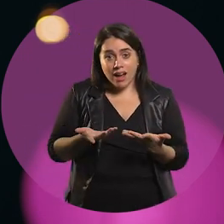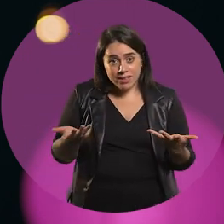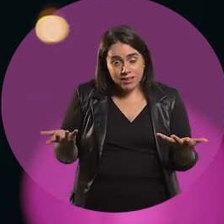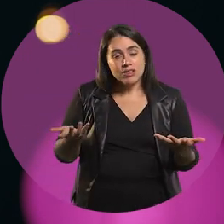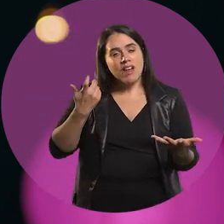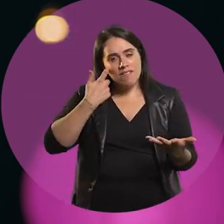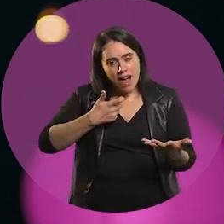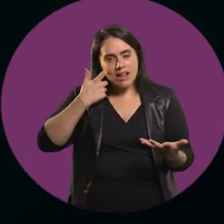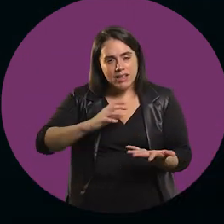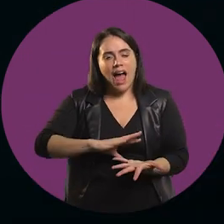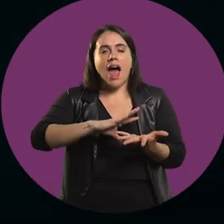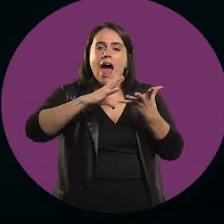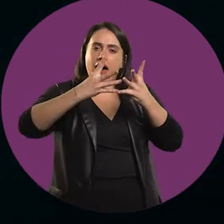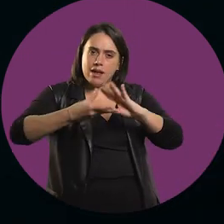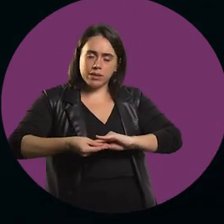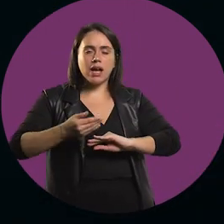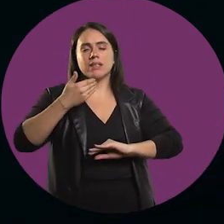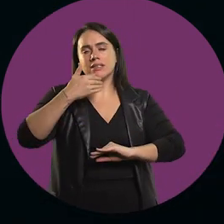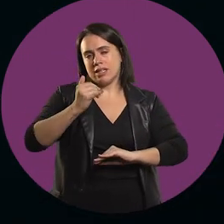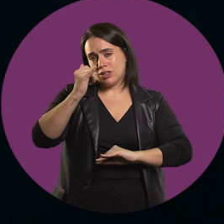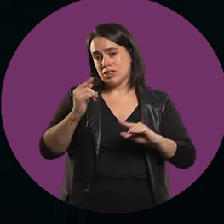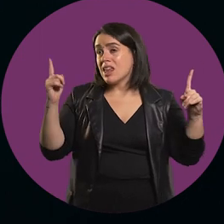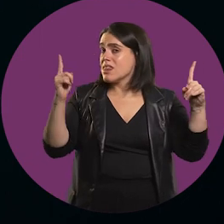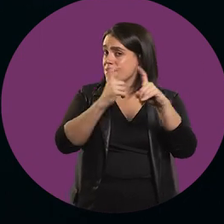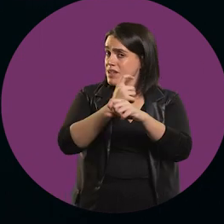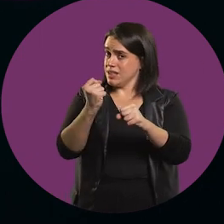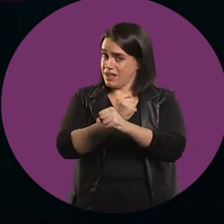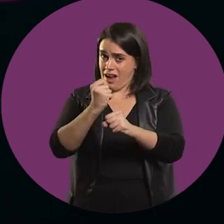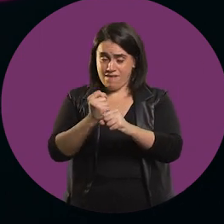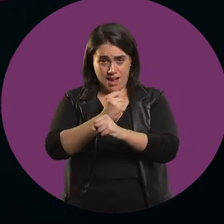Entonces es un trabajo sumamente complejo y requiere